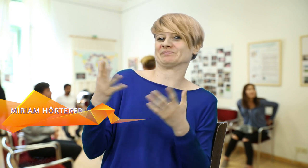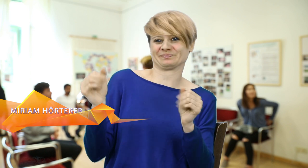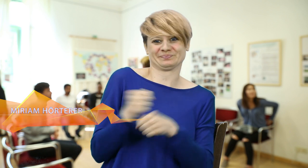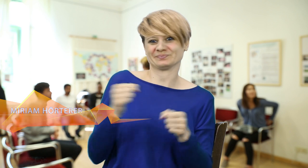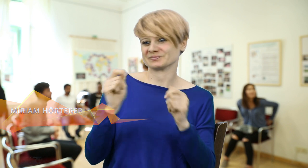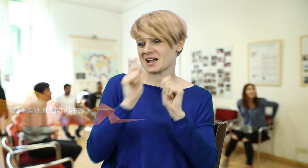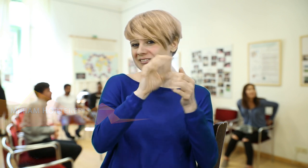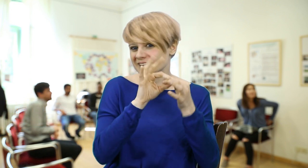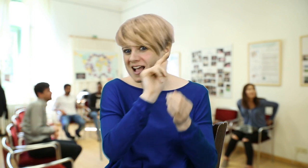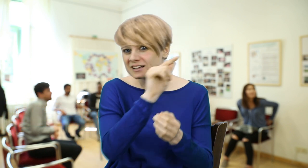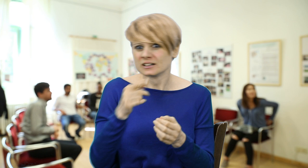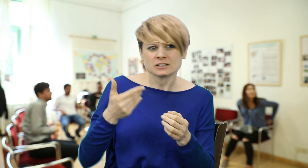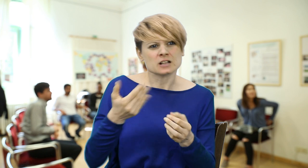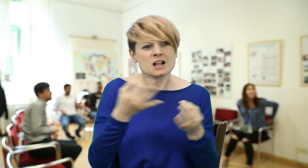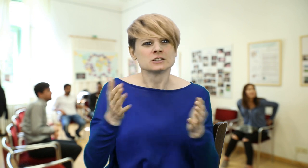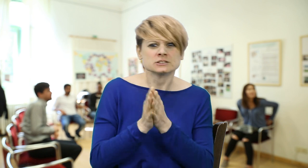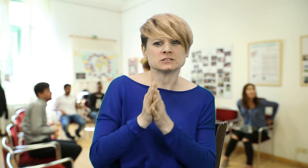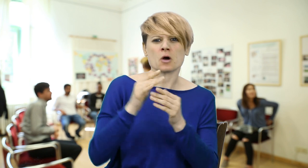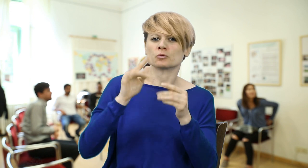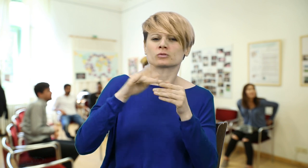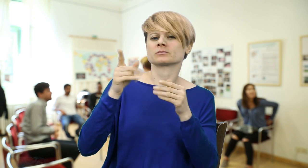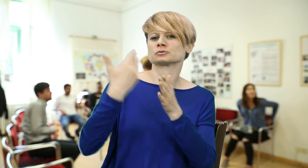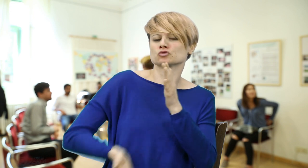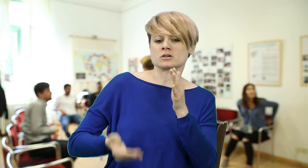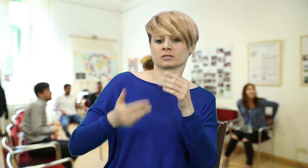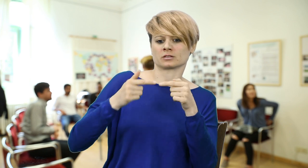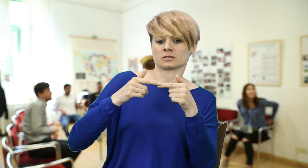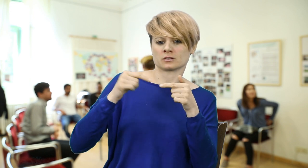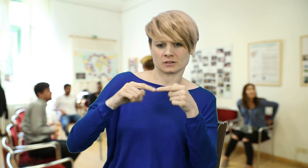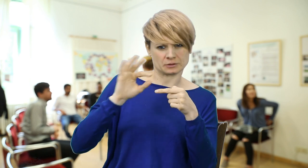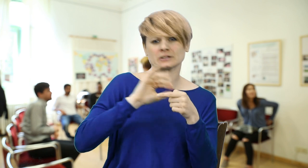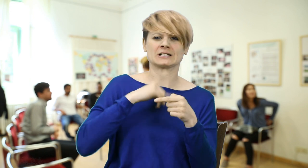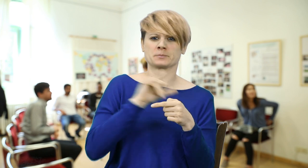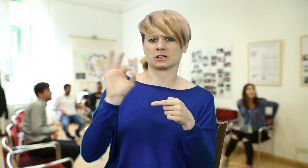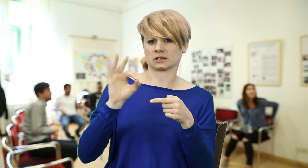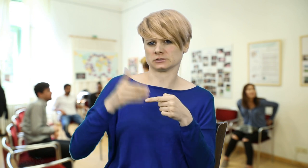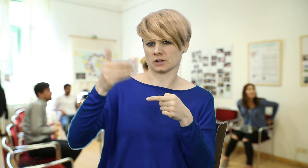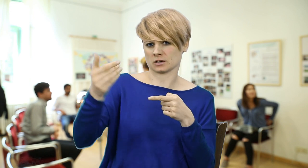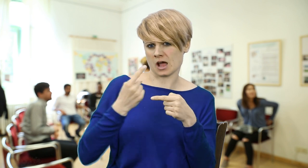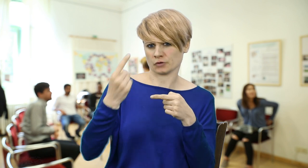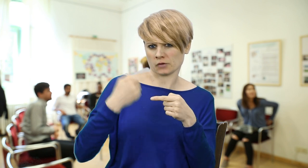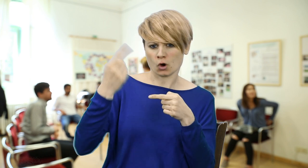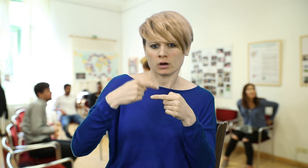Leider geht das natürlich nicht, denn es hängt Anträgen ab. Sie beschweren sich, dass sie nur am Dienstag lernen können.